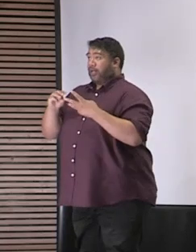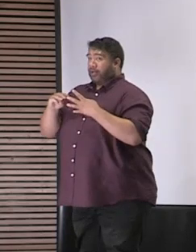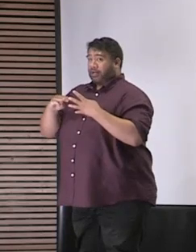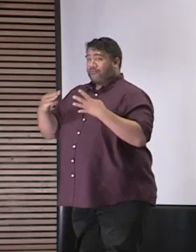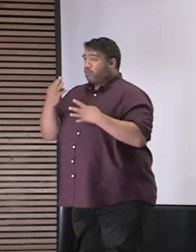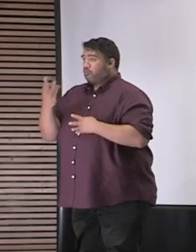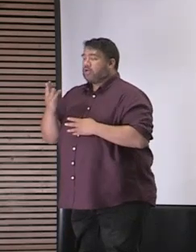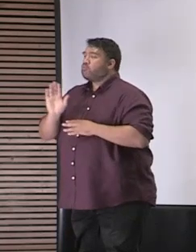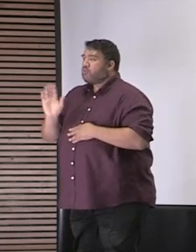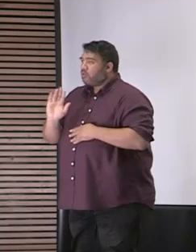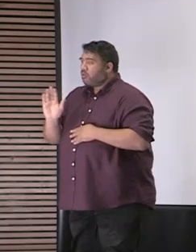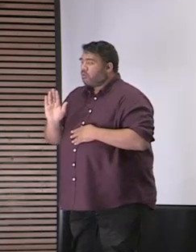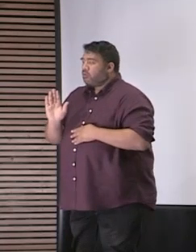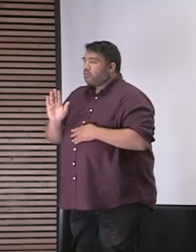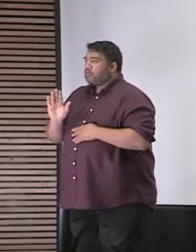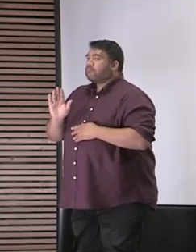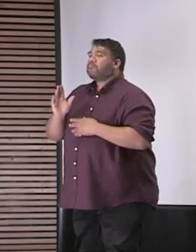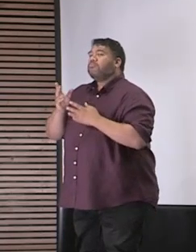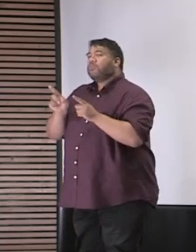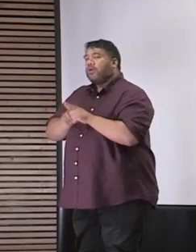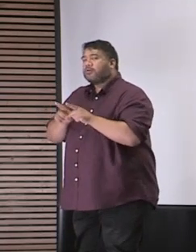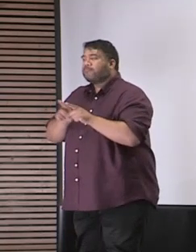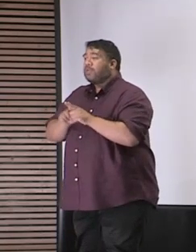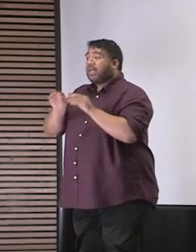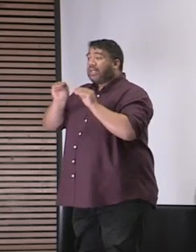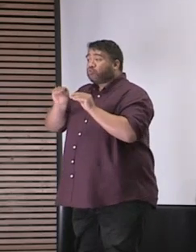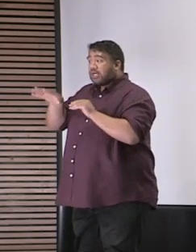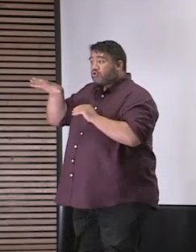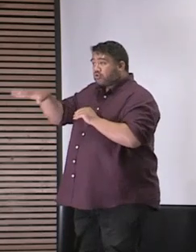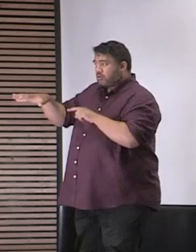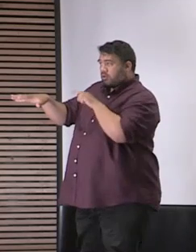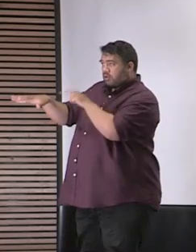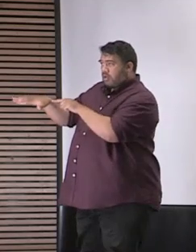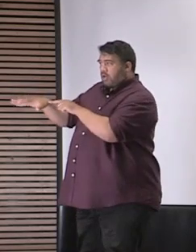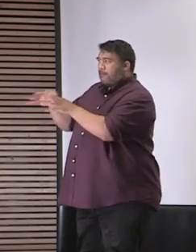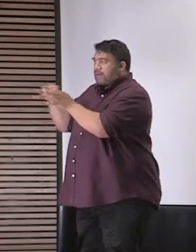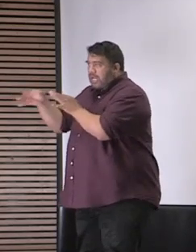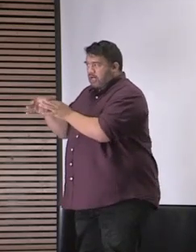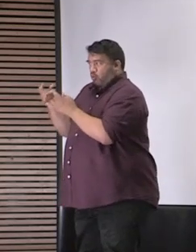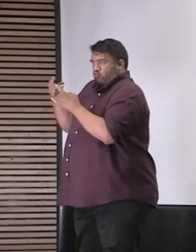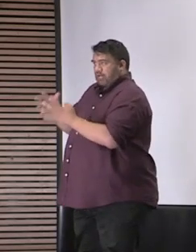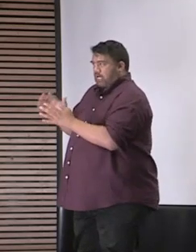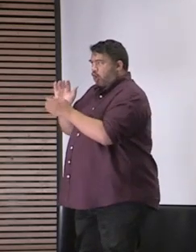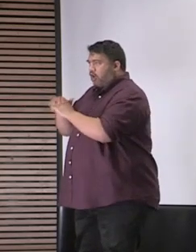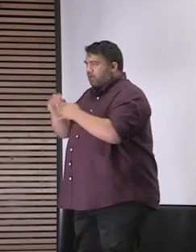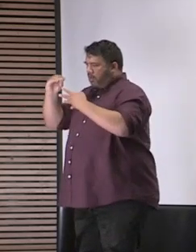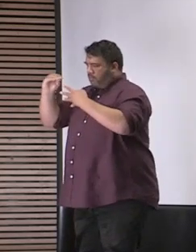asegurarnos, por lo tanto, tenemos toda la orientación que se encuentra alrededor de eso. Sin embargo, lo que quisiera es